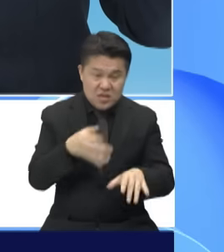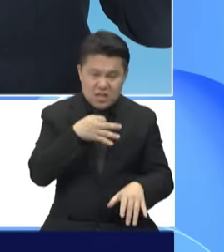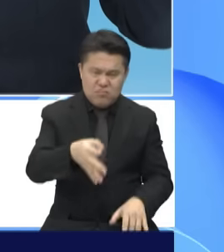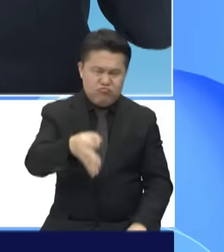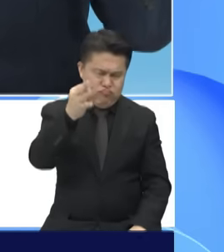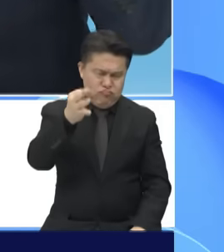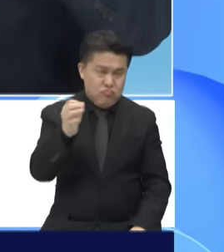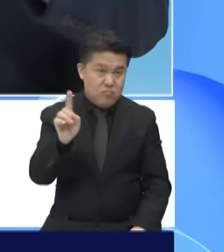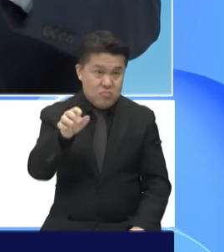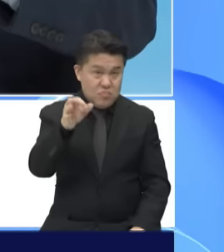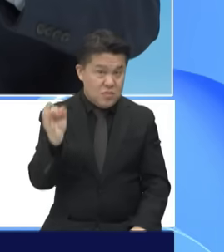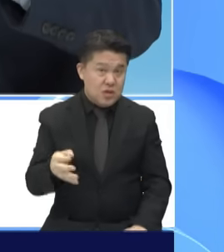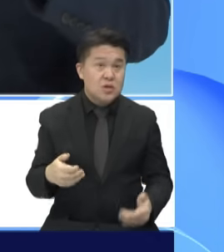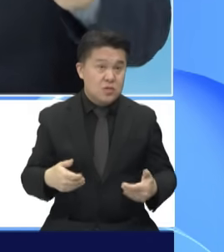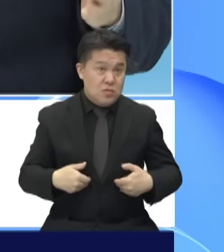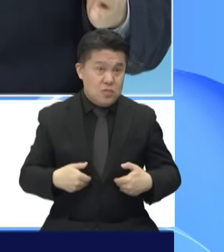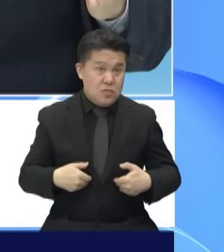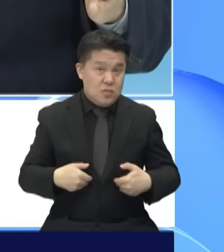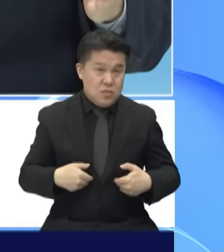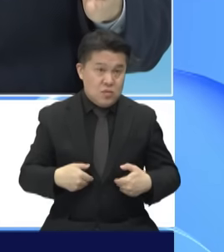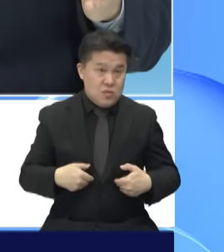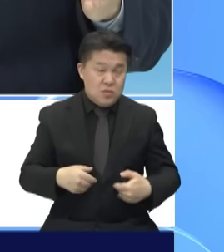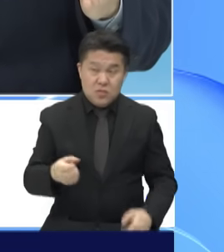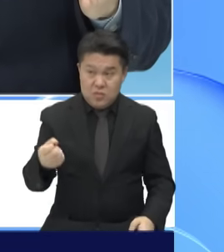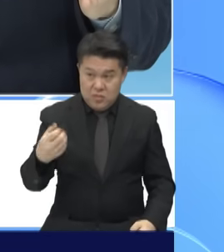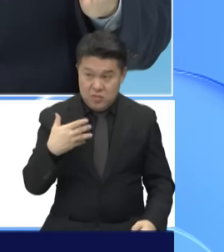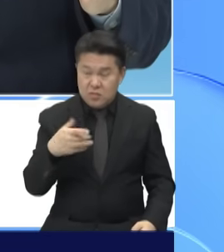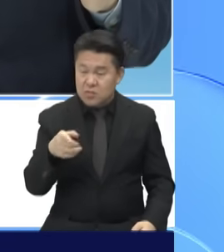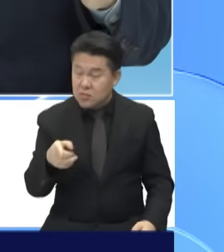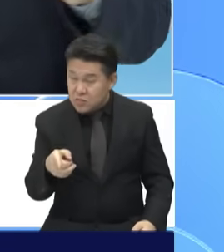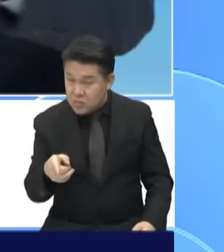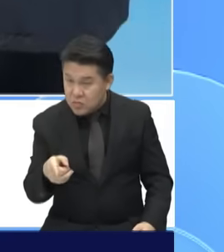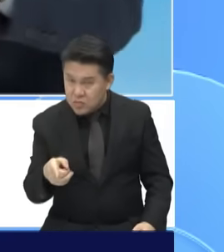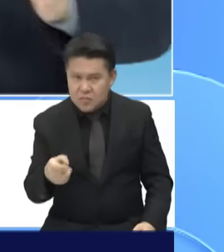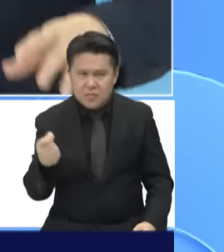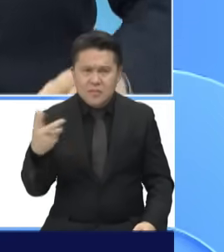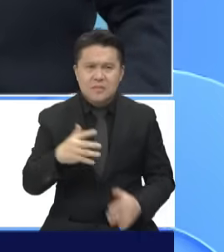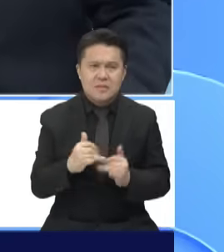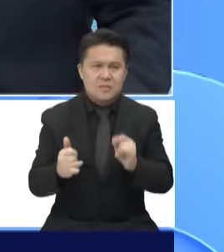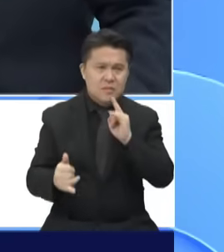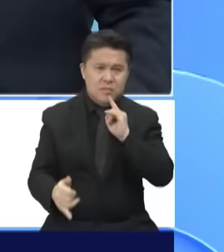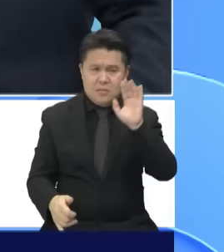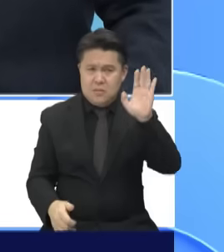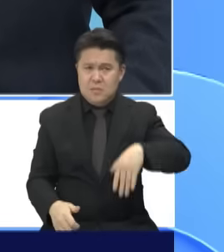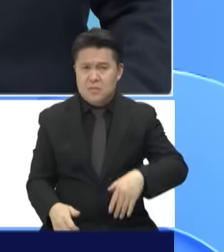된다, 필요성은 있다고 이야기를 했는데 또 몇몇 위원들이 그런데 너무나